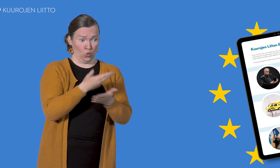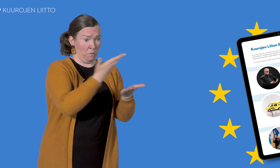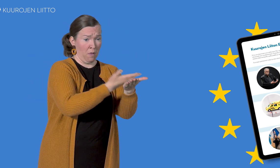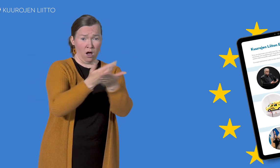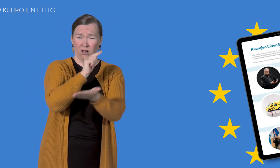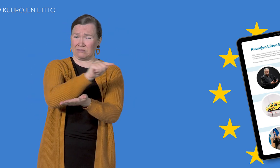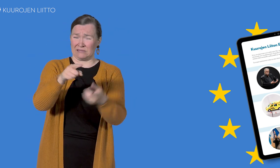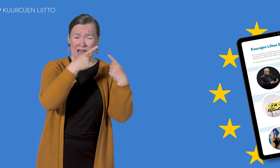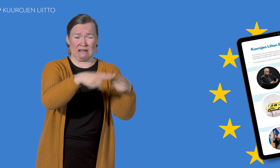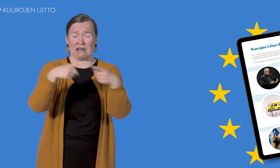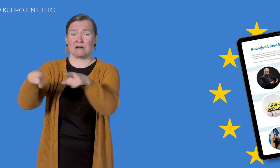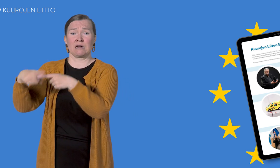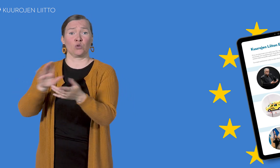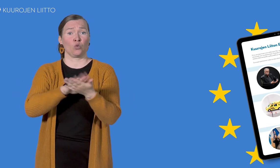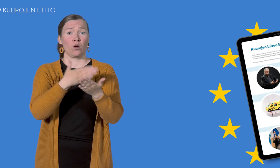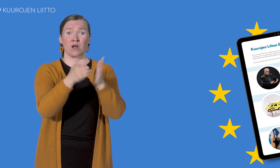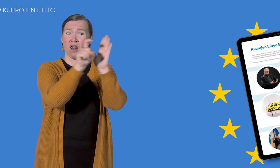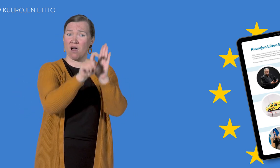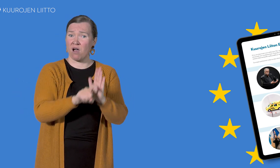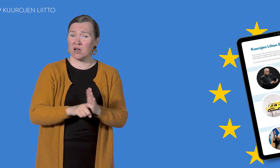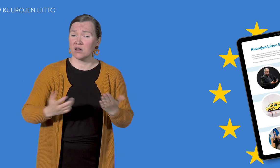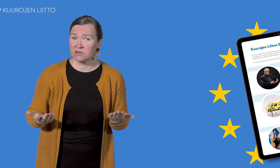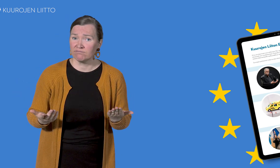maiden erilaisten tulkkauslainsäädäntöjen vuoksi.